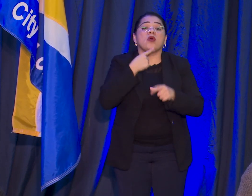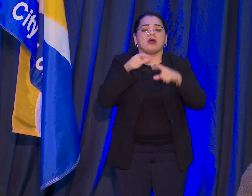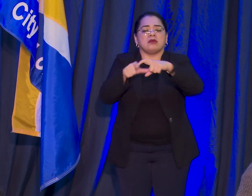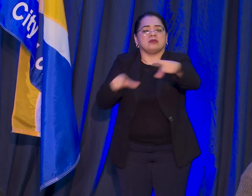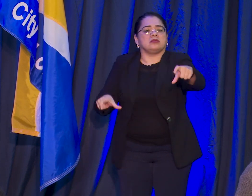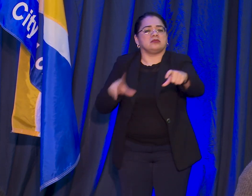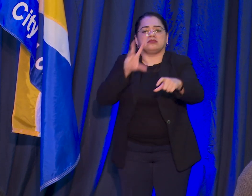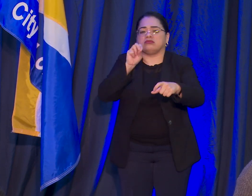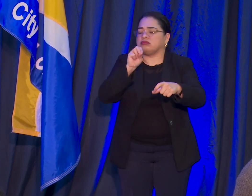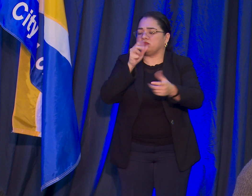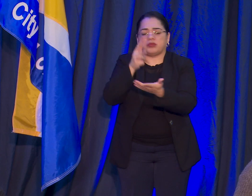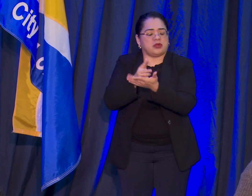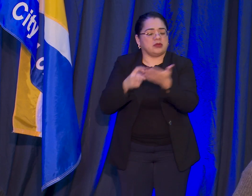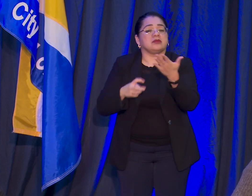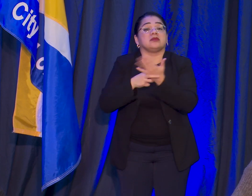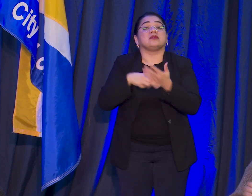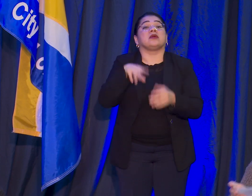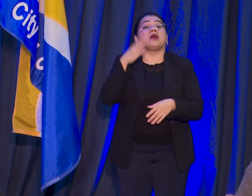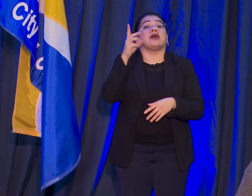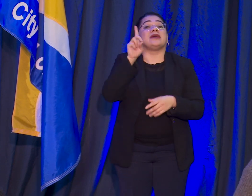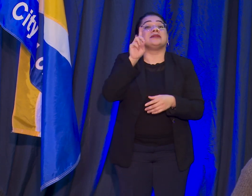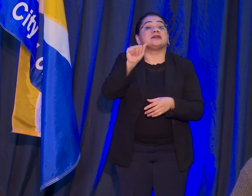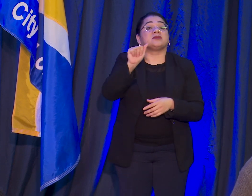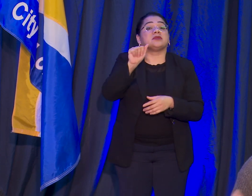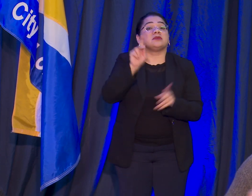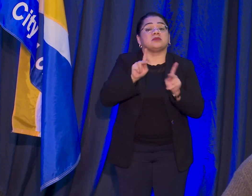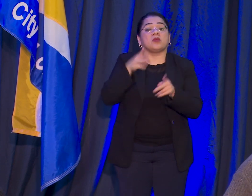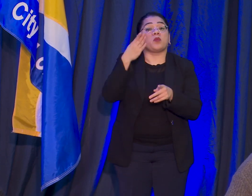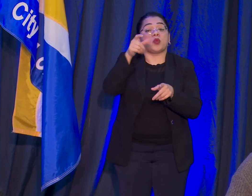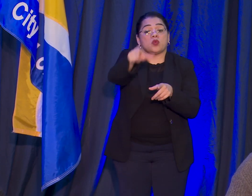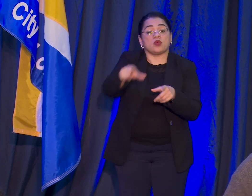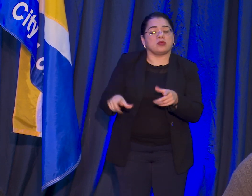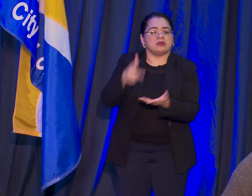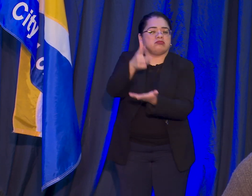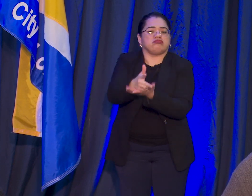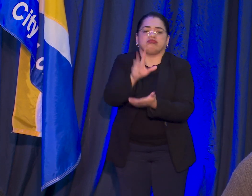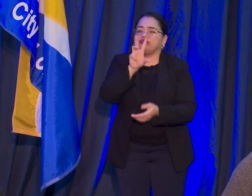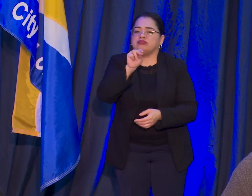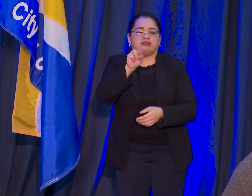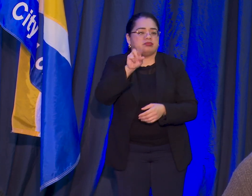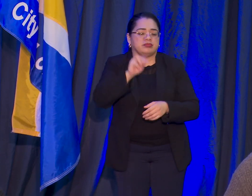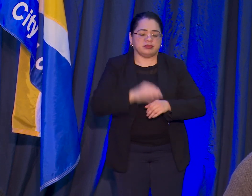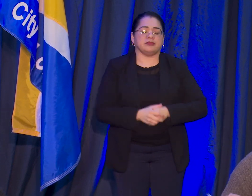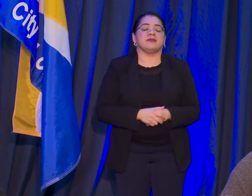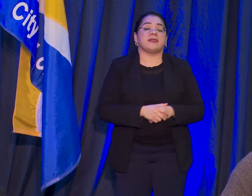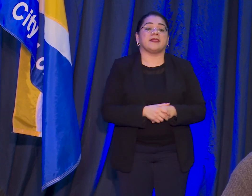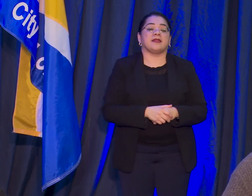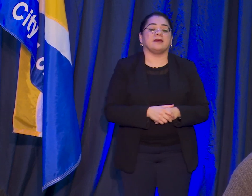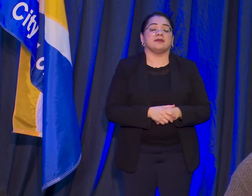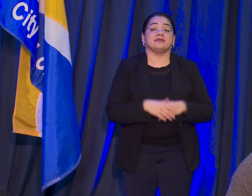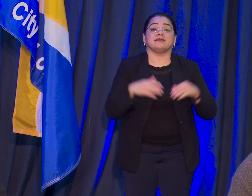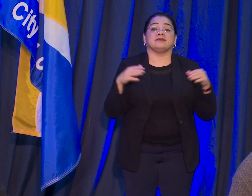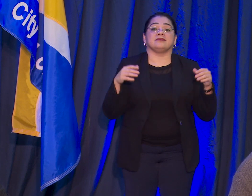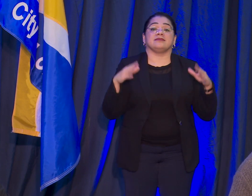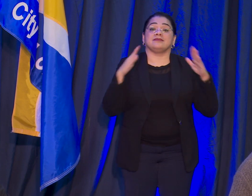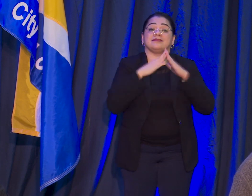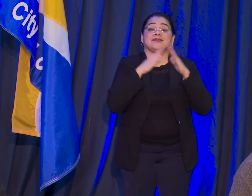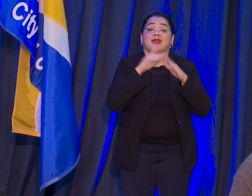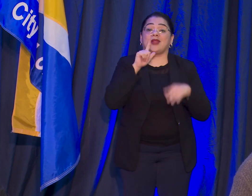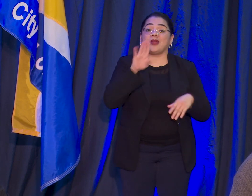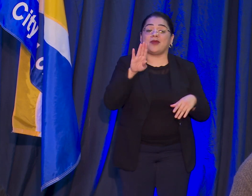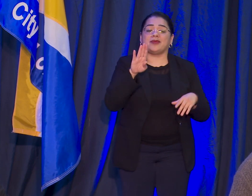que tienen disability' days day long beach ck trabajando fuerte mente a